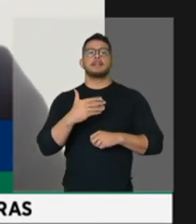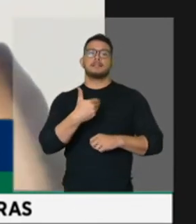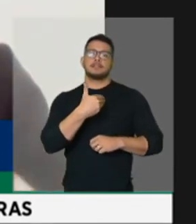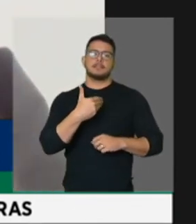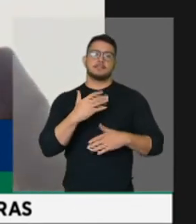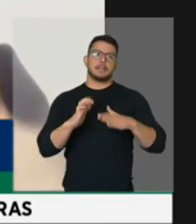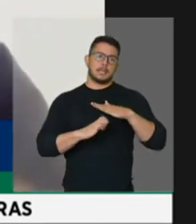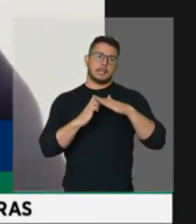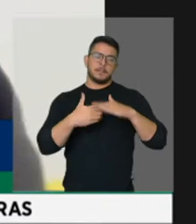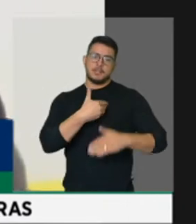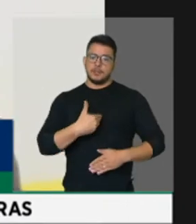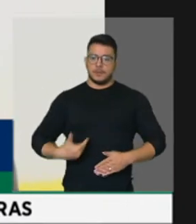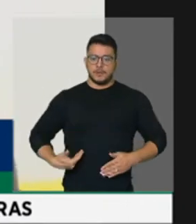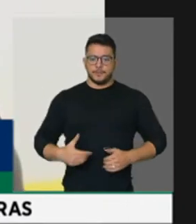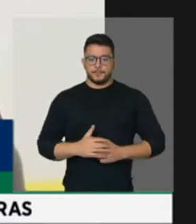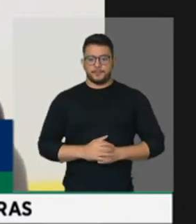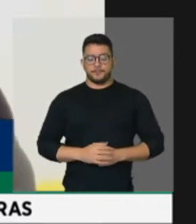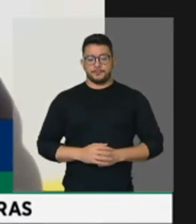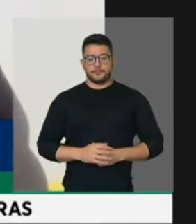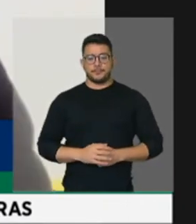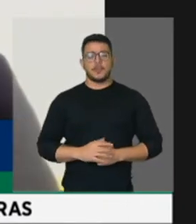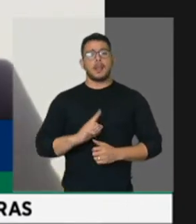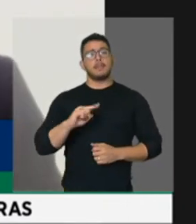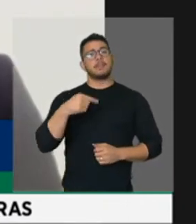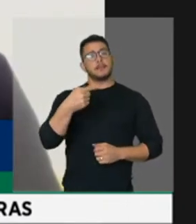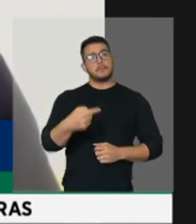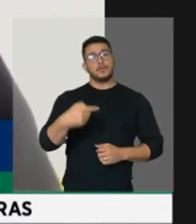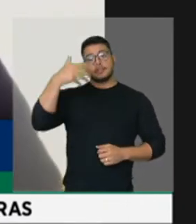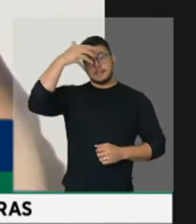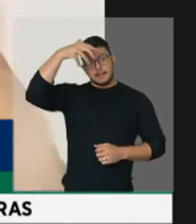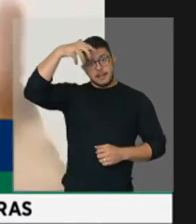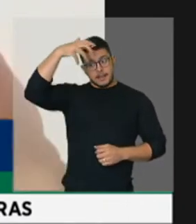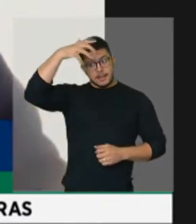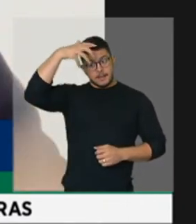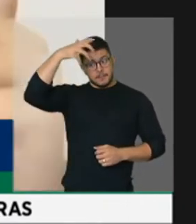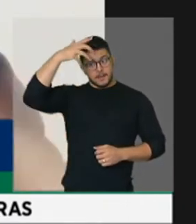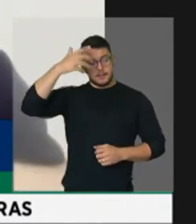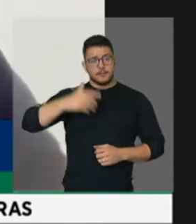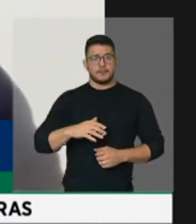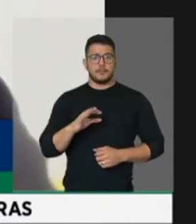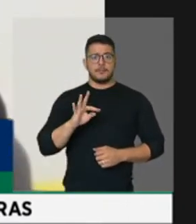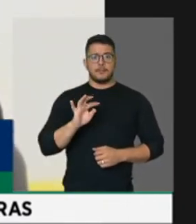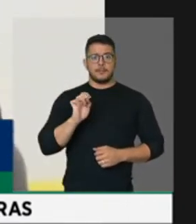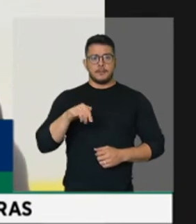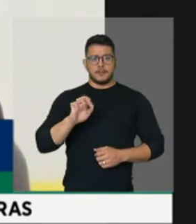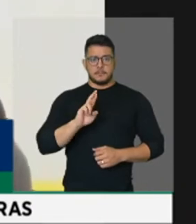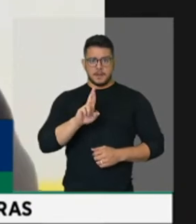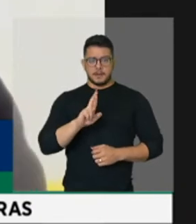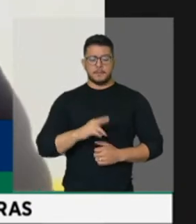DA SOBERANIA NACIONAL. CONTROLAR A GERAÇÃO E A TRANSMISSÃO DE ENERGIA. DEVERIA, AO CONTRÁRIO, CAMINHAR PARA A ESTATIZAÇÃO DE TUDO... E NÃO... NÃO